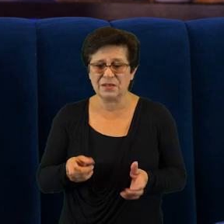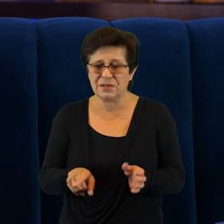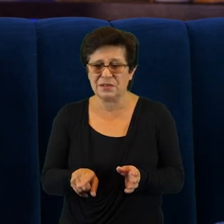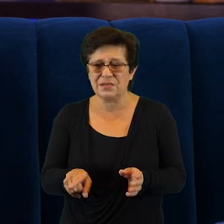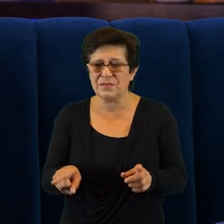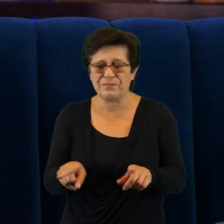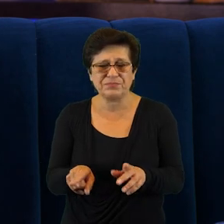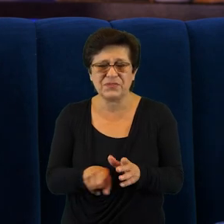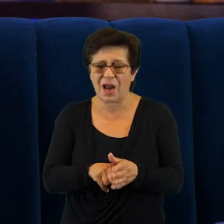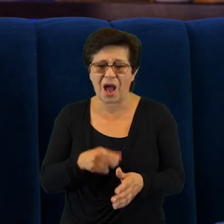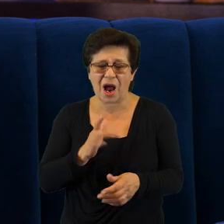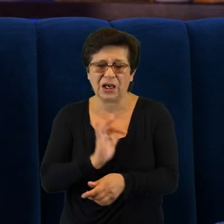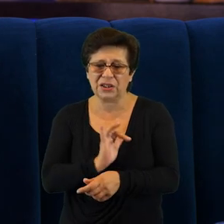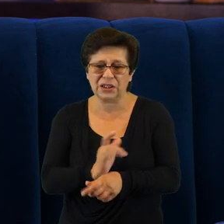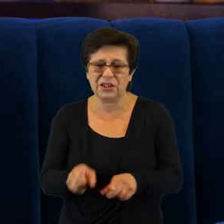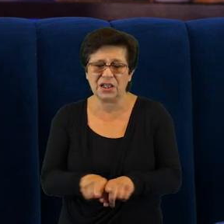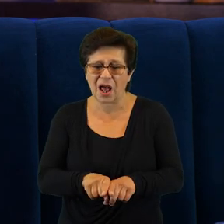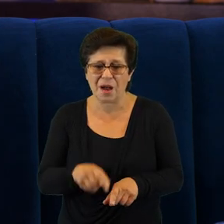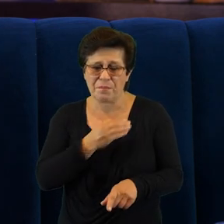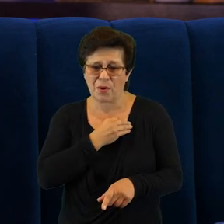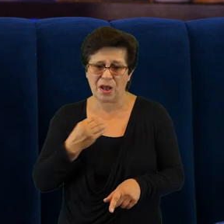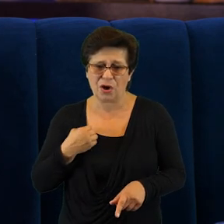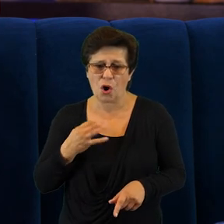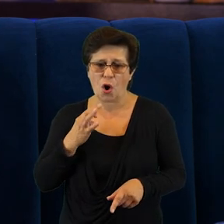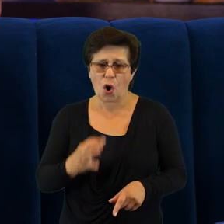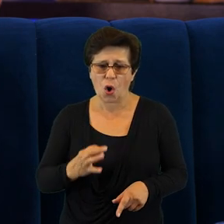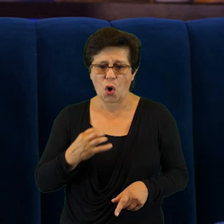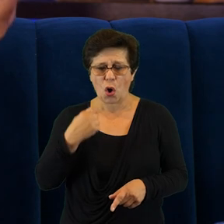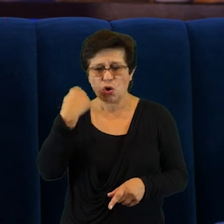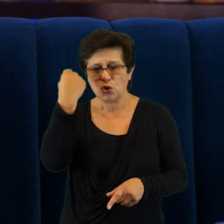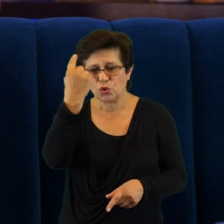To jest parodia wiersza Słowackiego o "Słowiańskim Papieżu". Gdzie Barańczak pisze, że: